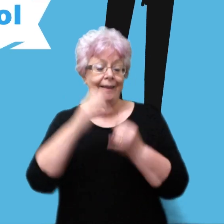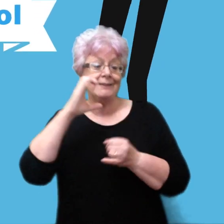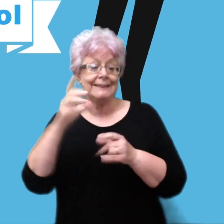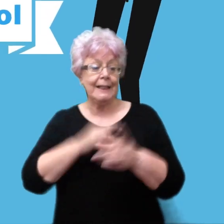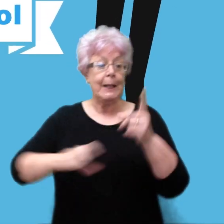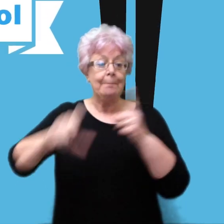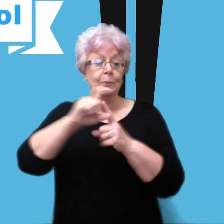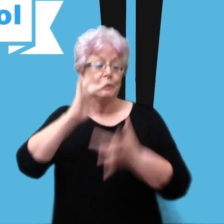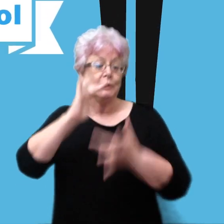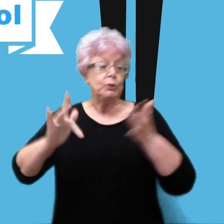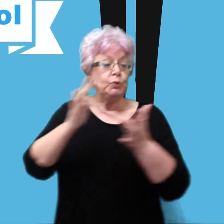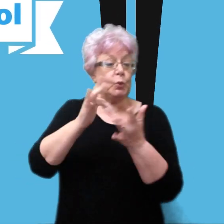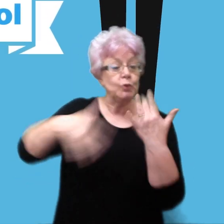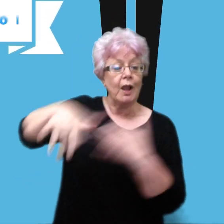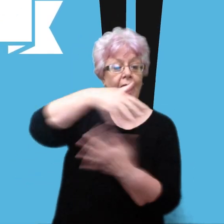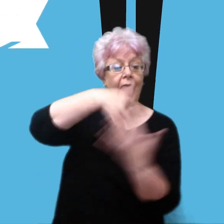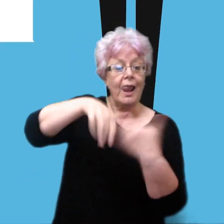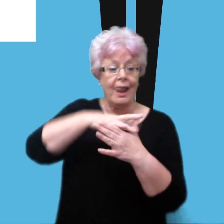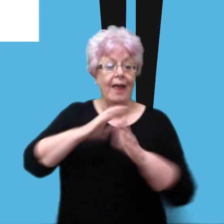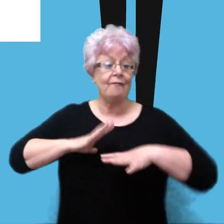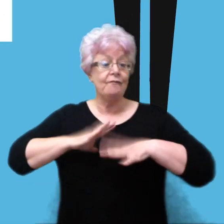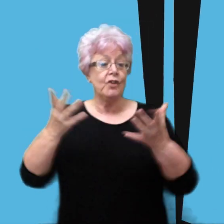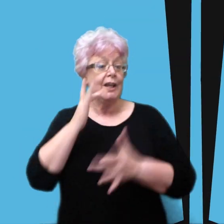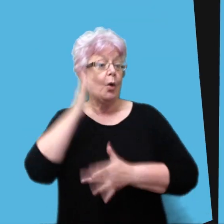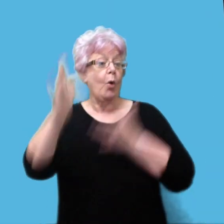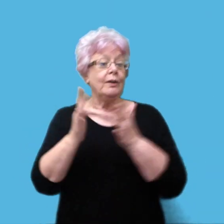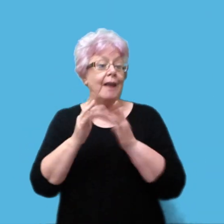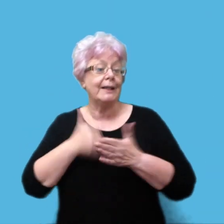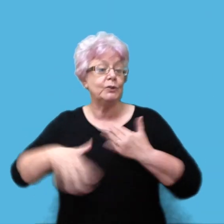Gallwch hefyd ymuno â Chyfrwng Cymunedol C3SC -